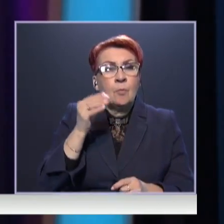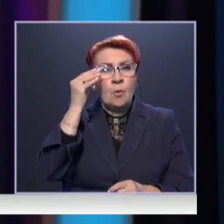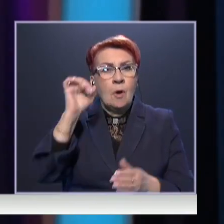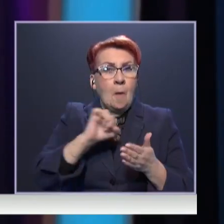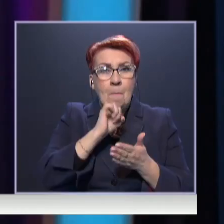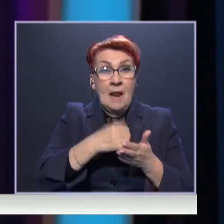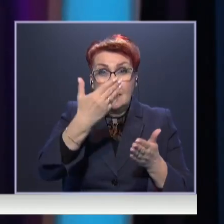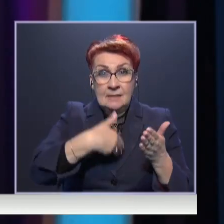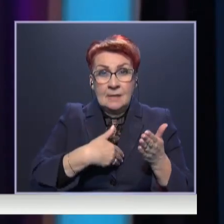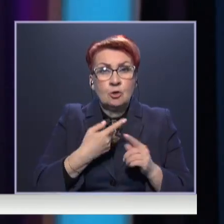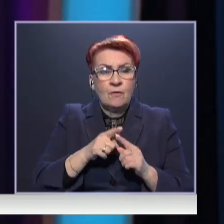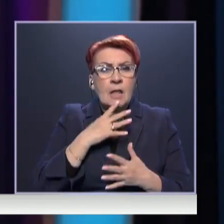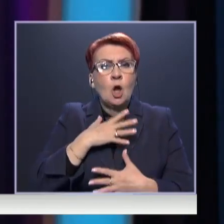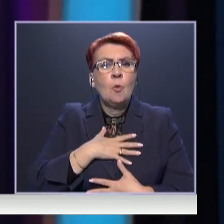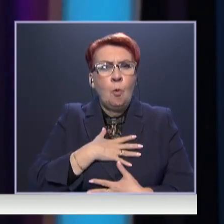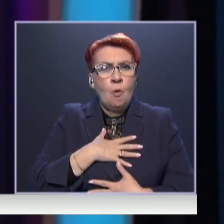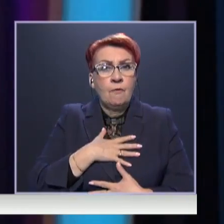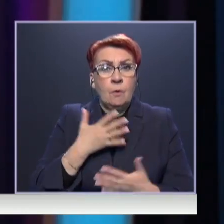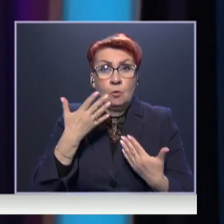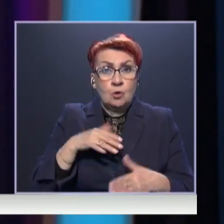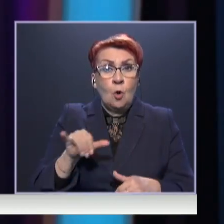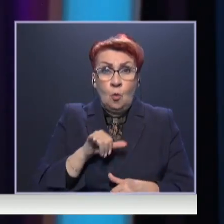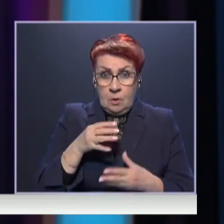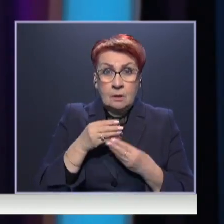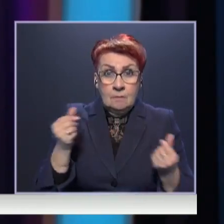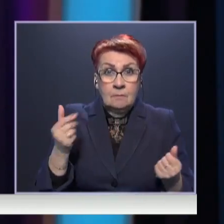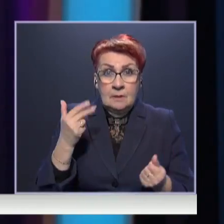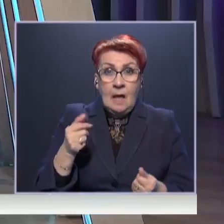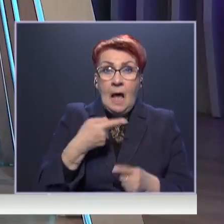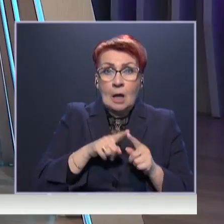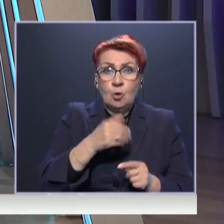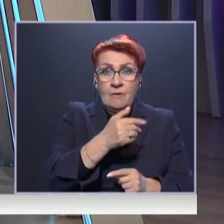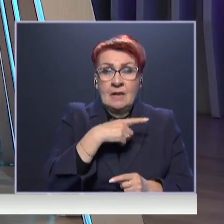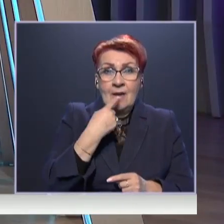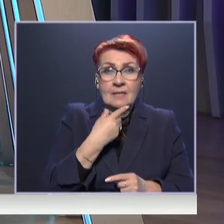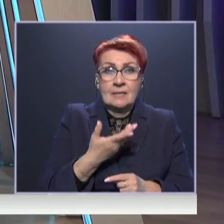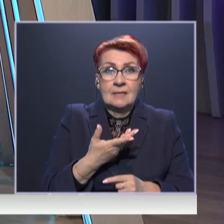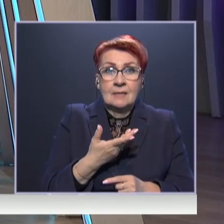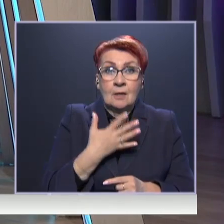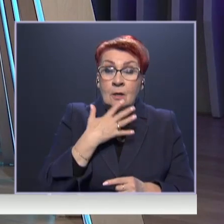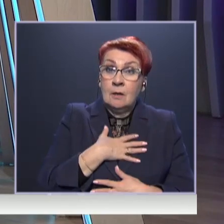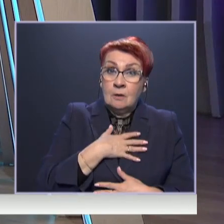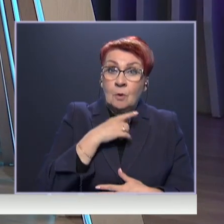получается что вот эта любовь она уже куда-то ушла которая вы говорите пример если позволите приведу